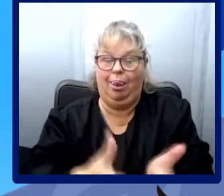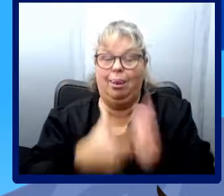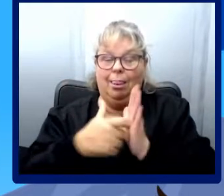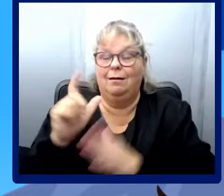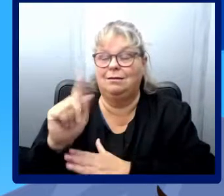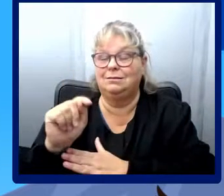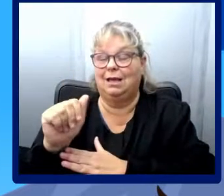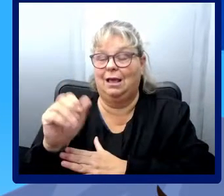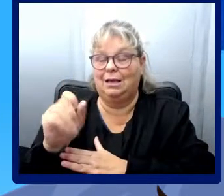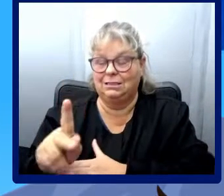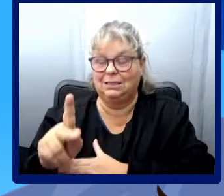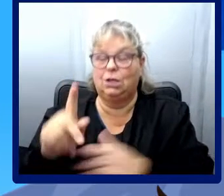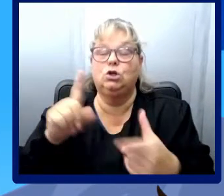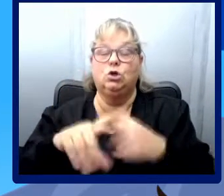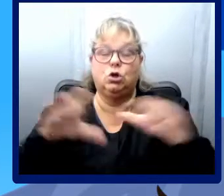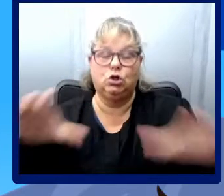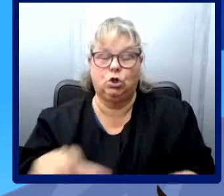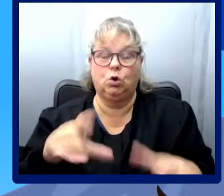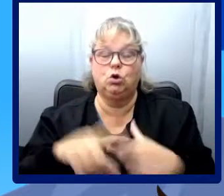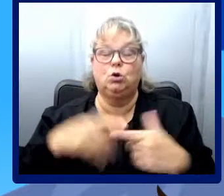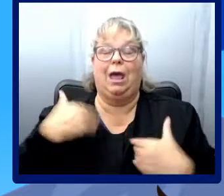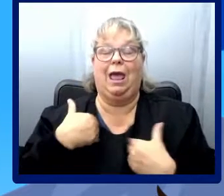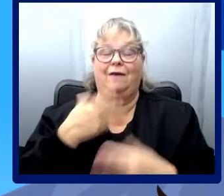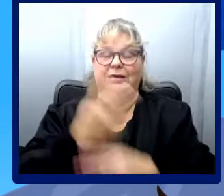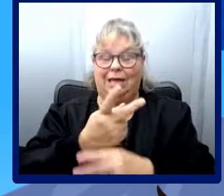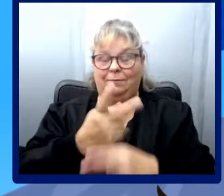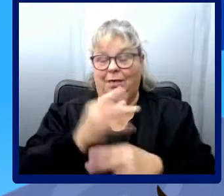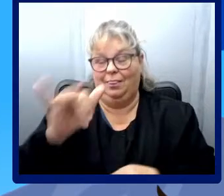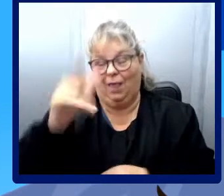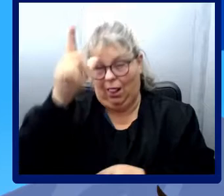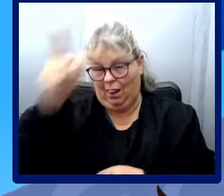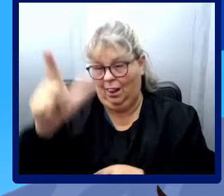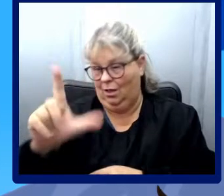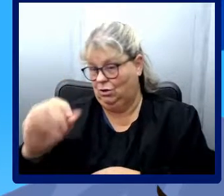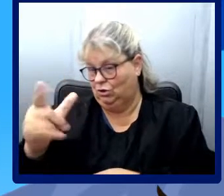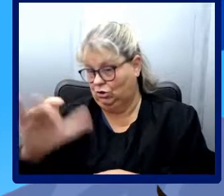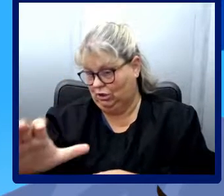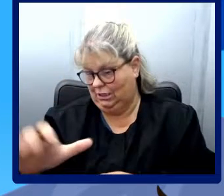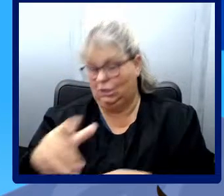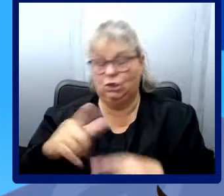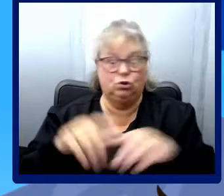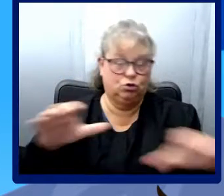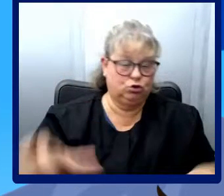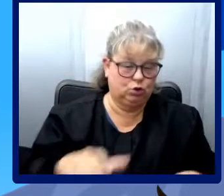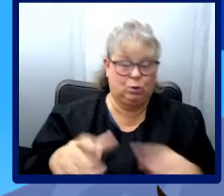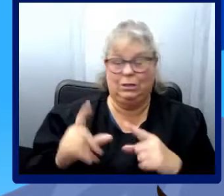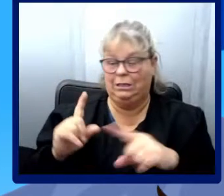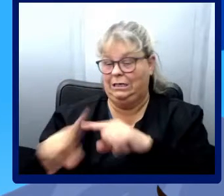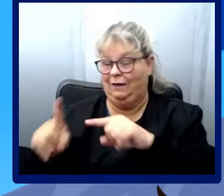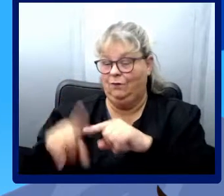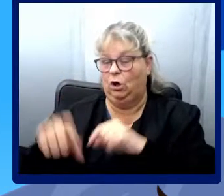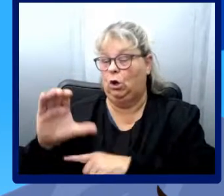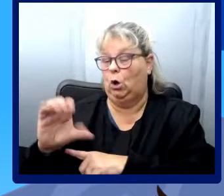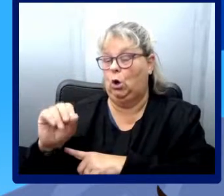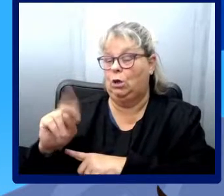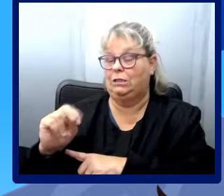que pueden manejar la lógica y la secuencia de las tareas. También pueden ser ejecutados en un contexto diferente de un flujo maestro.